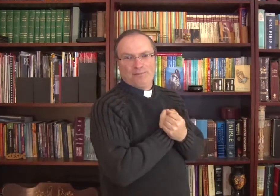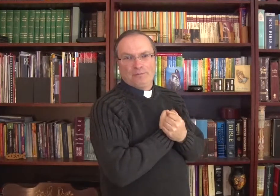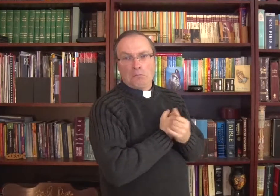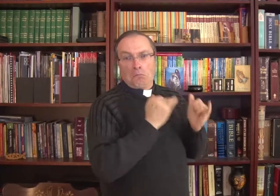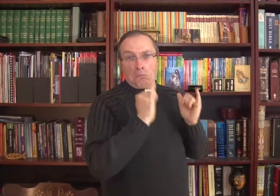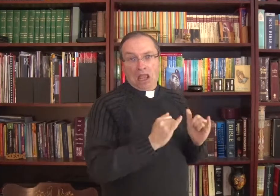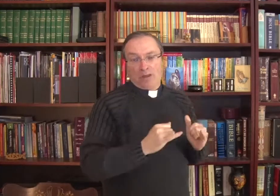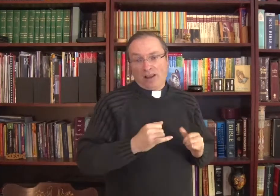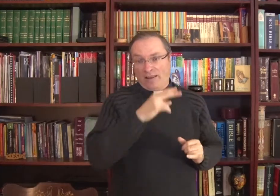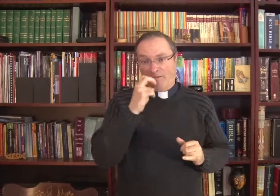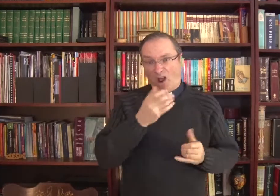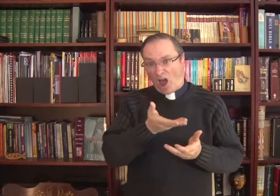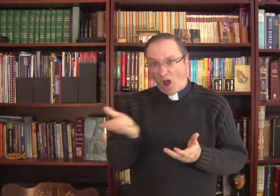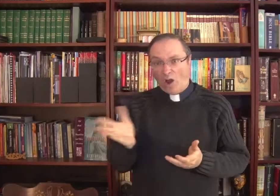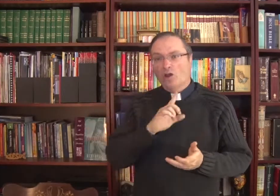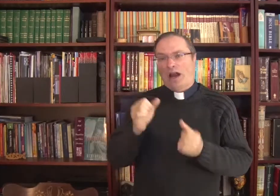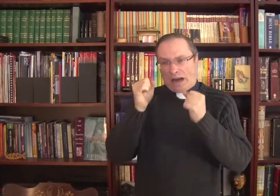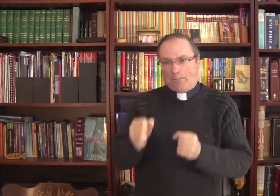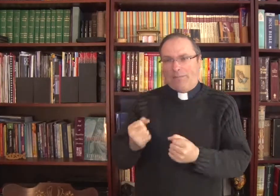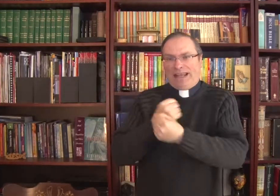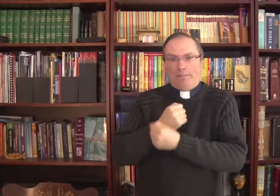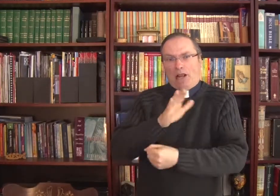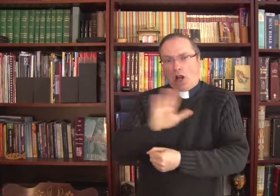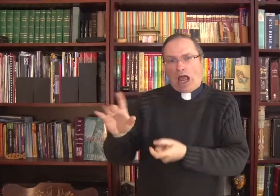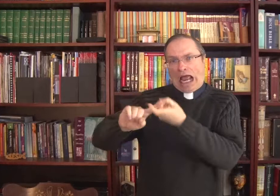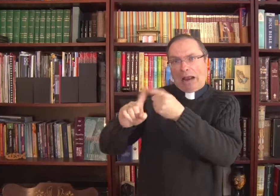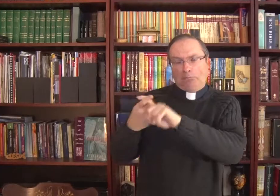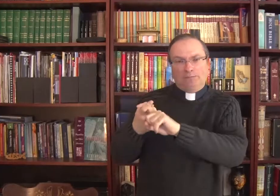Même les voleurs sont capables d’aimer leurs amis.